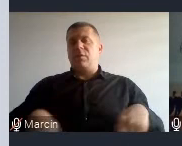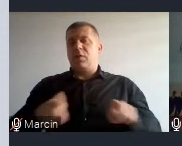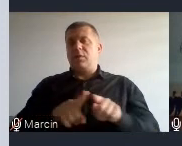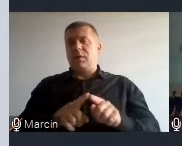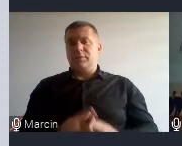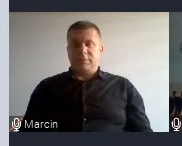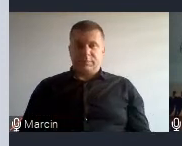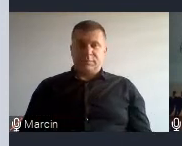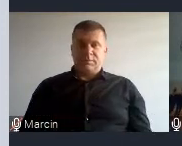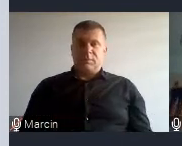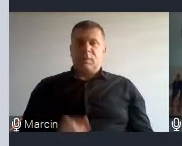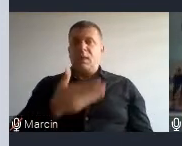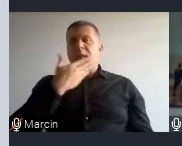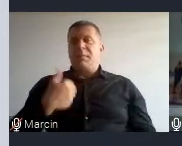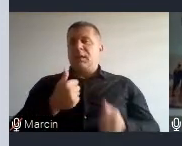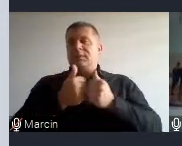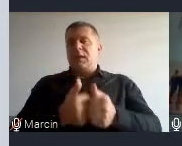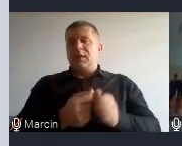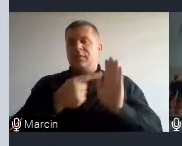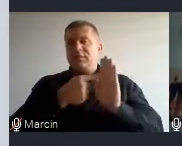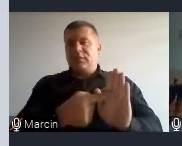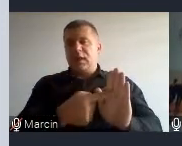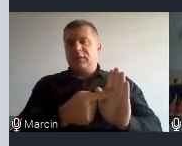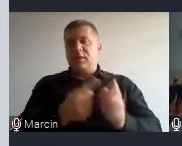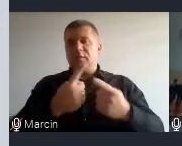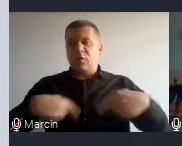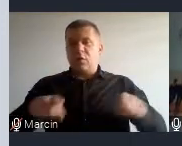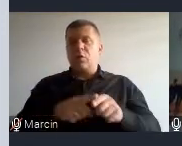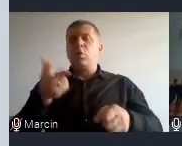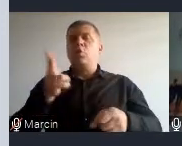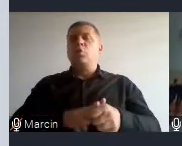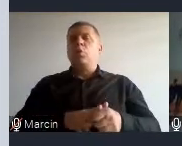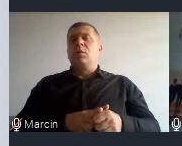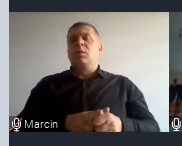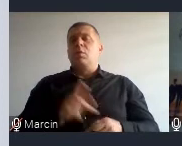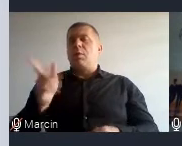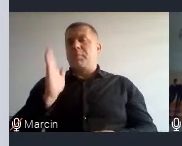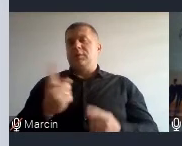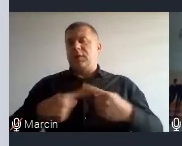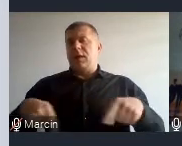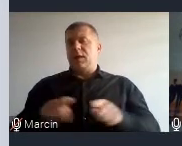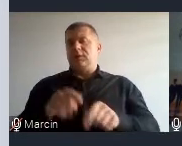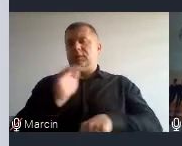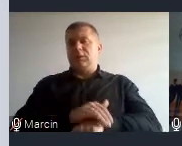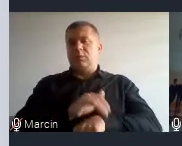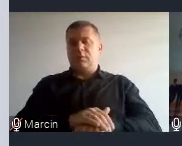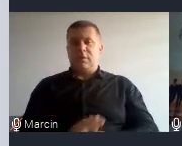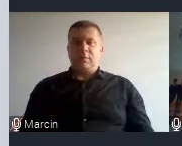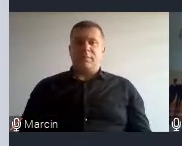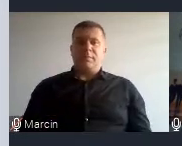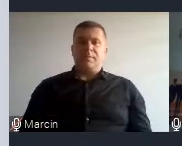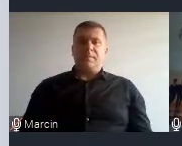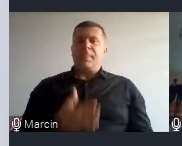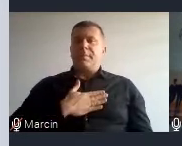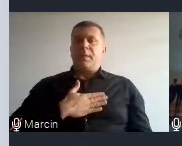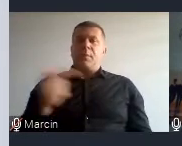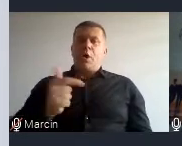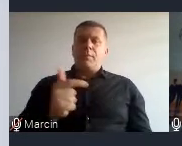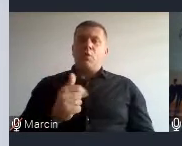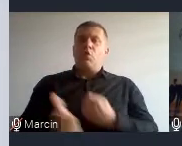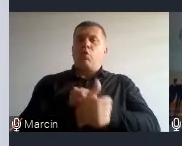W tej procedurze nie mamy za zadanie wskazać wykonawcy, który będzie realizował zamówienie, a mamy obowiązek udowodnić,